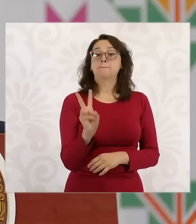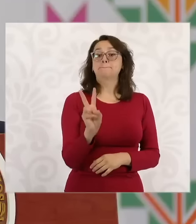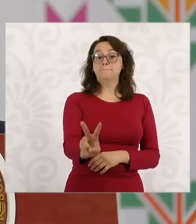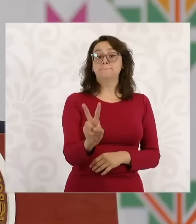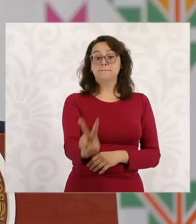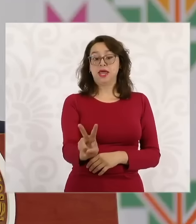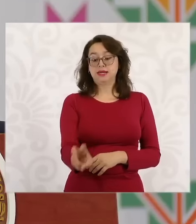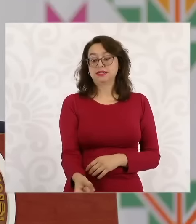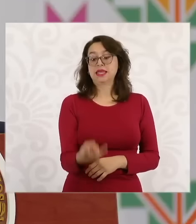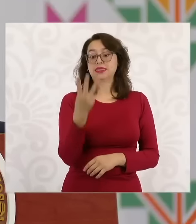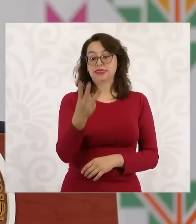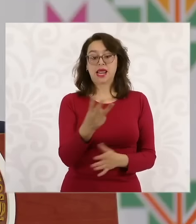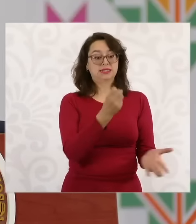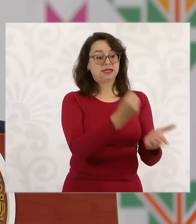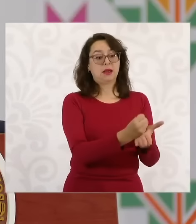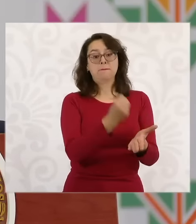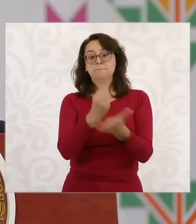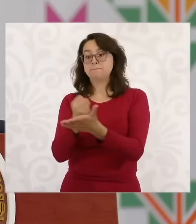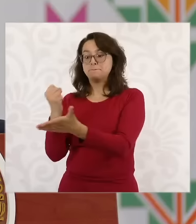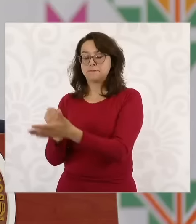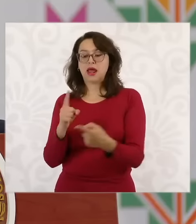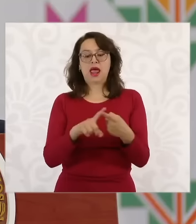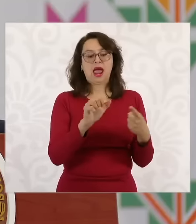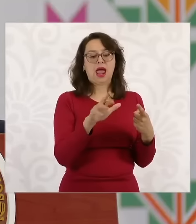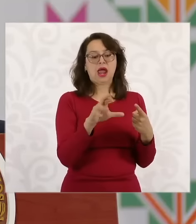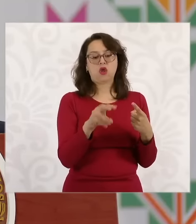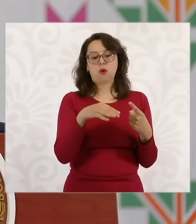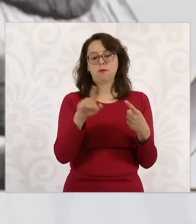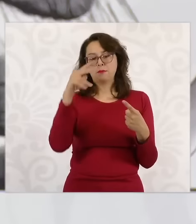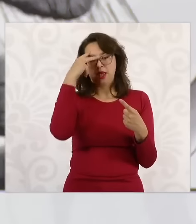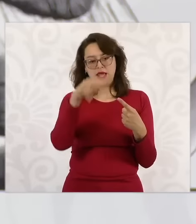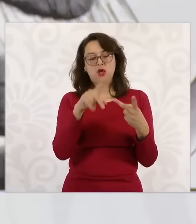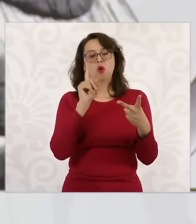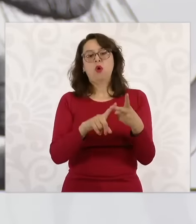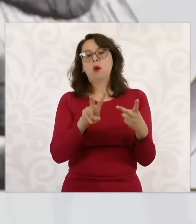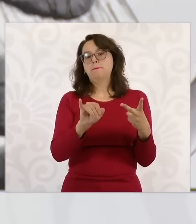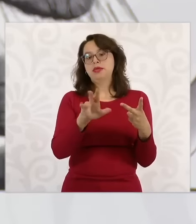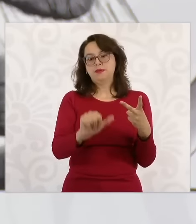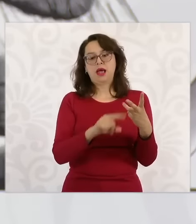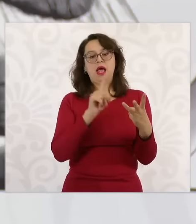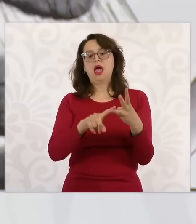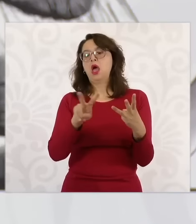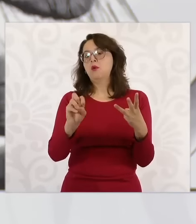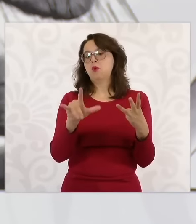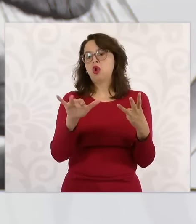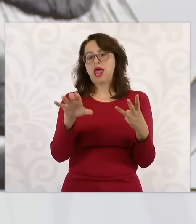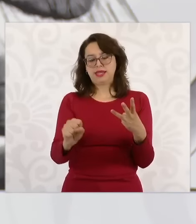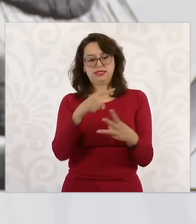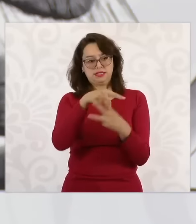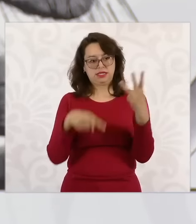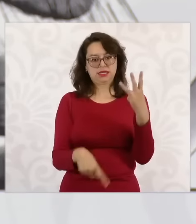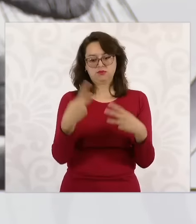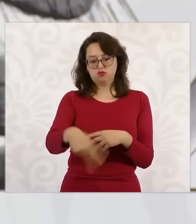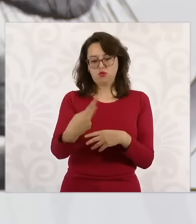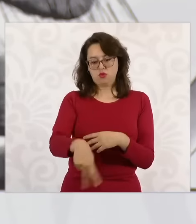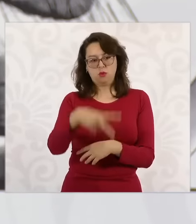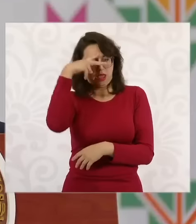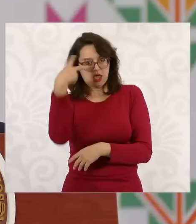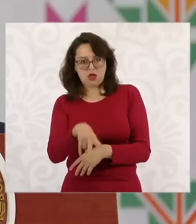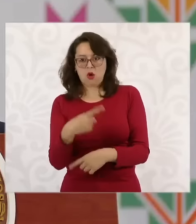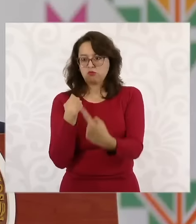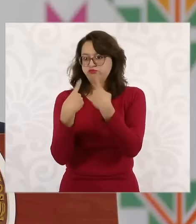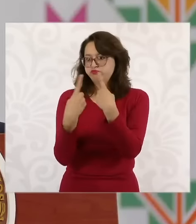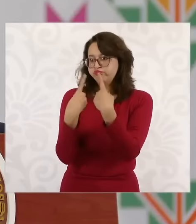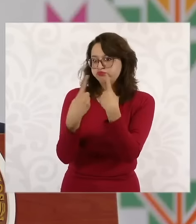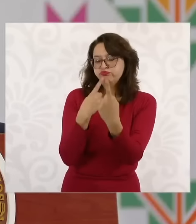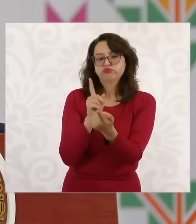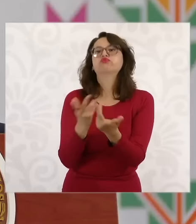tres aerolíneas mexicanas, con Aeroméxico, Viva y eh Bolaris. Eh eh para conocer también su punto de